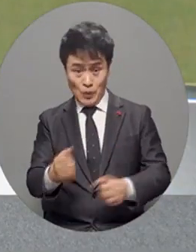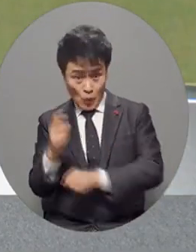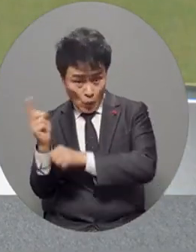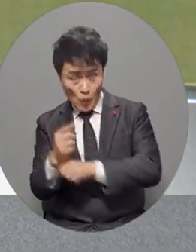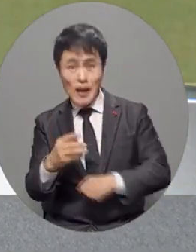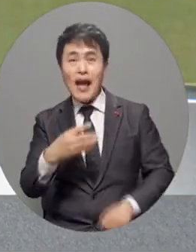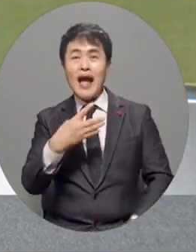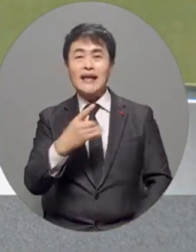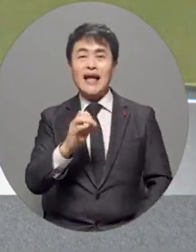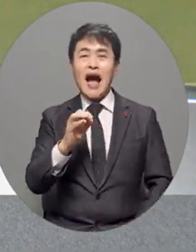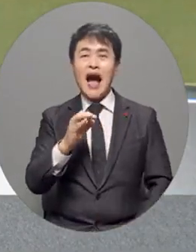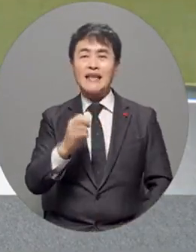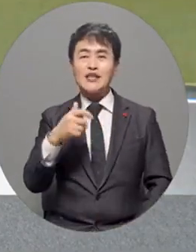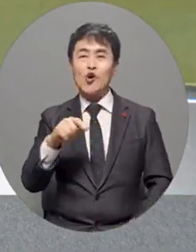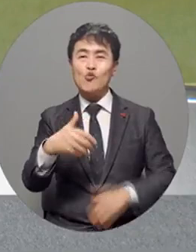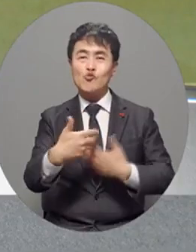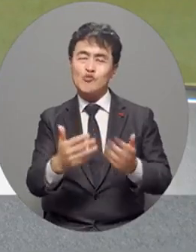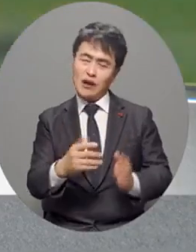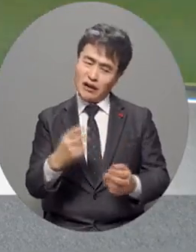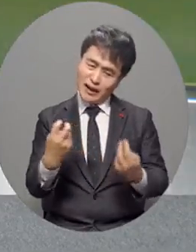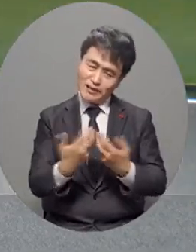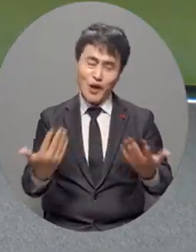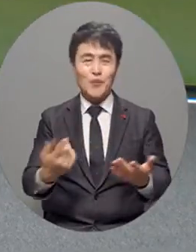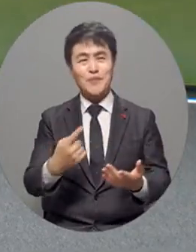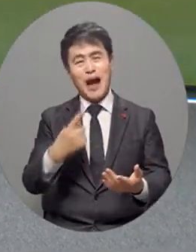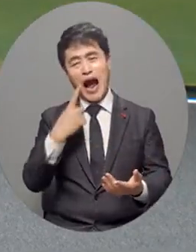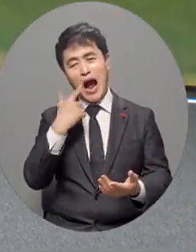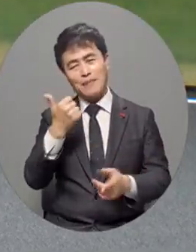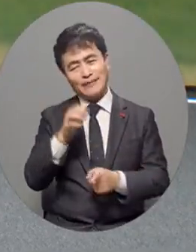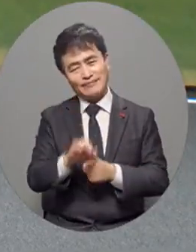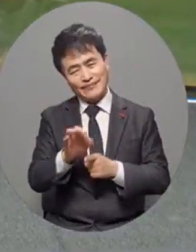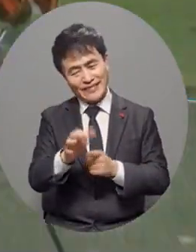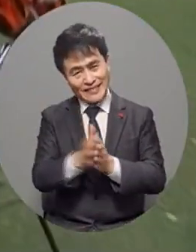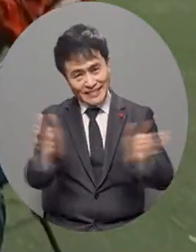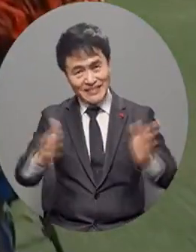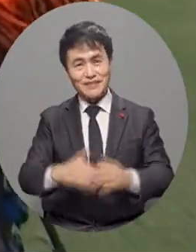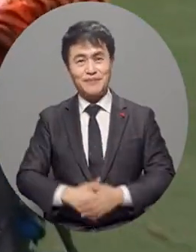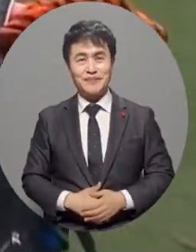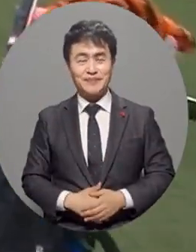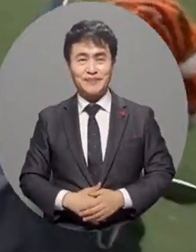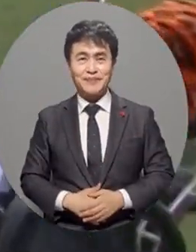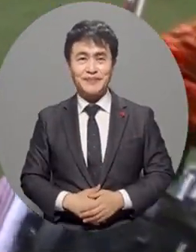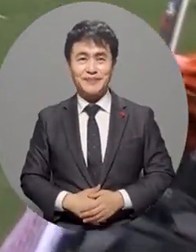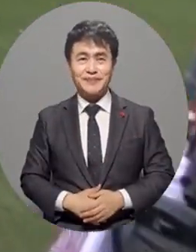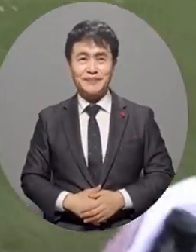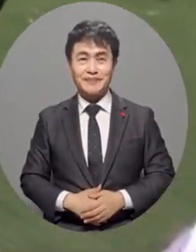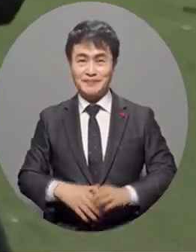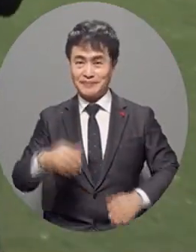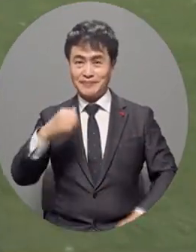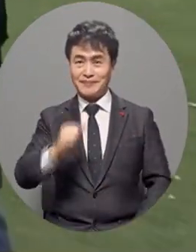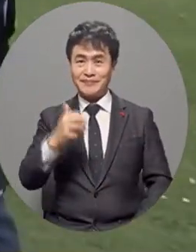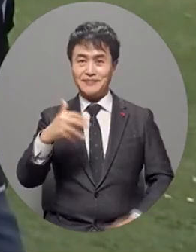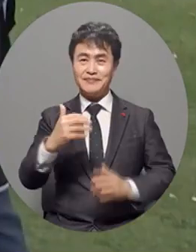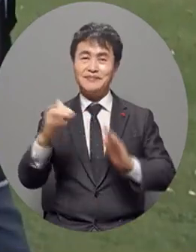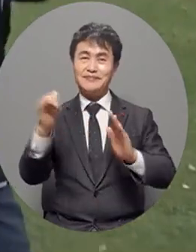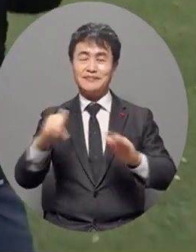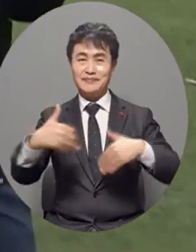아들 찰리와 이벤트 골프 대회에 나온 타이거우즈의 어쩔 수 없는 잔소리로 톱플레이 출발합니다.